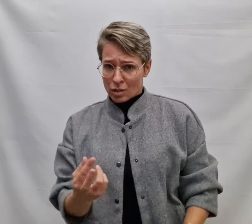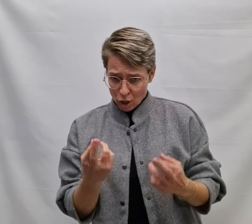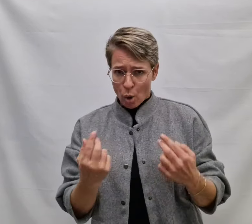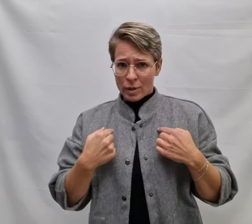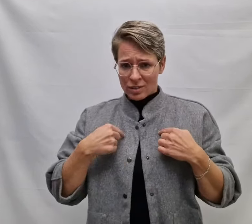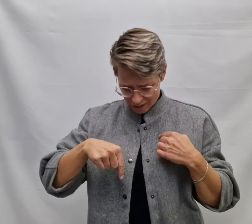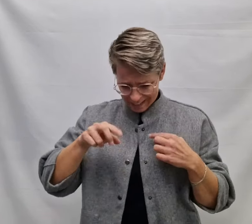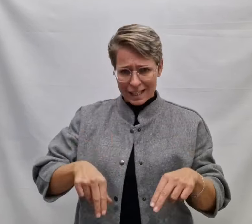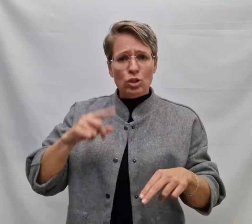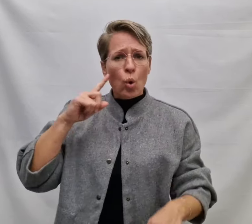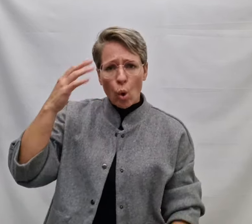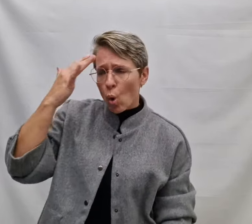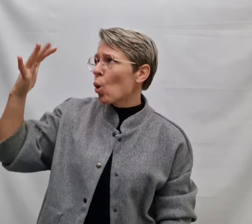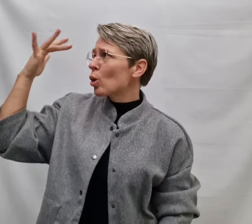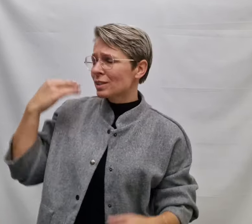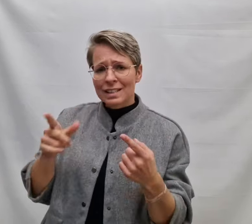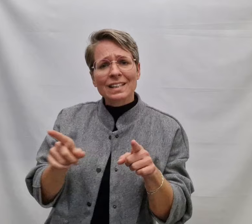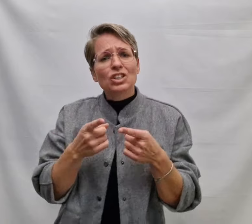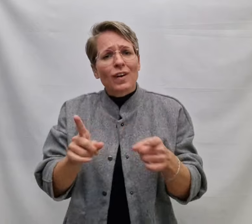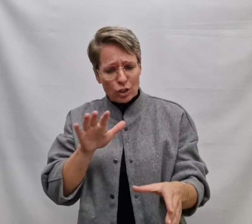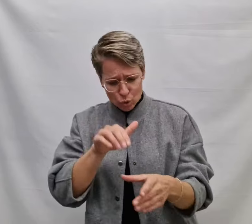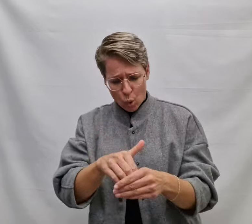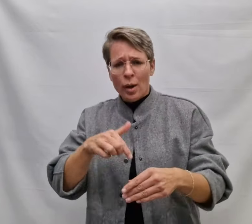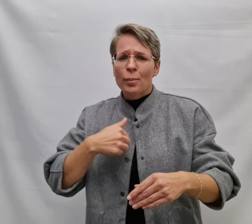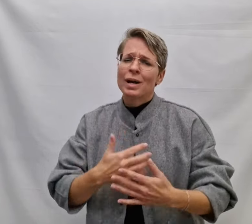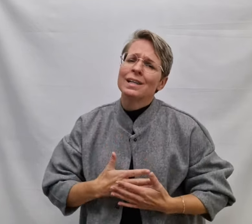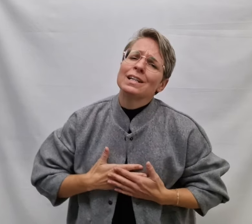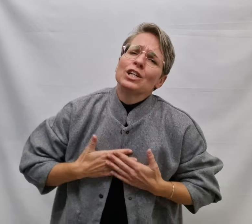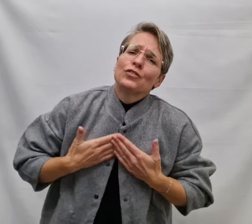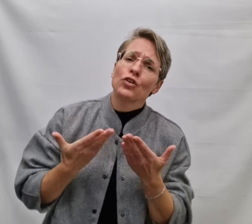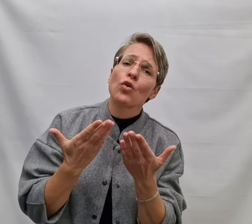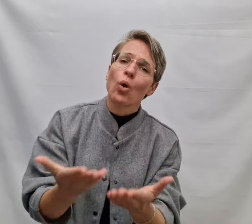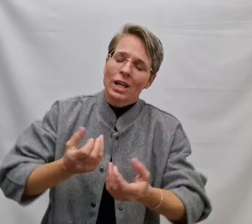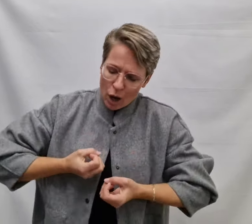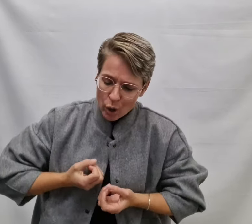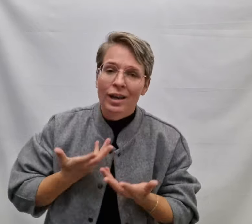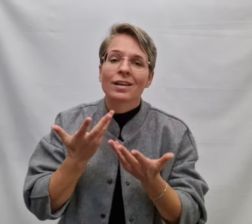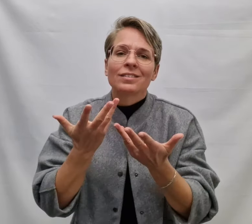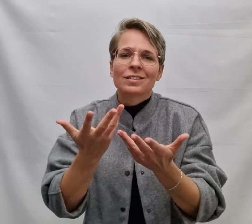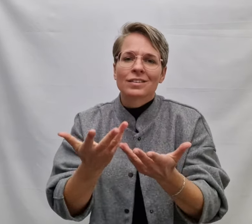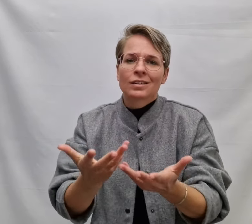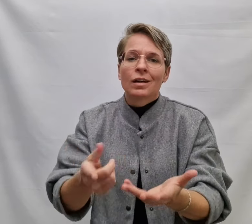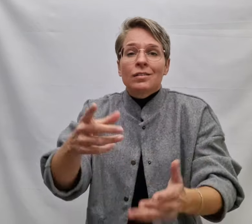Dan hoop ik dat je dit nog hoort Een lied waardoor m'n liefde voor jou klinkt